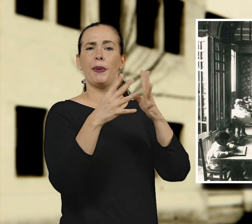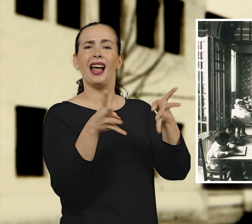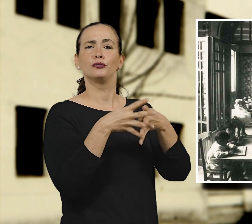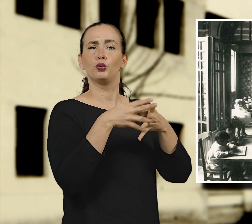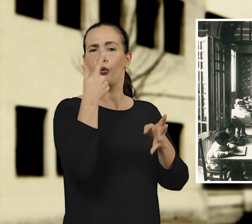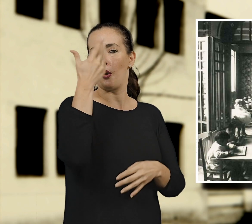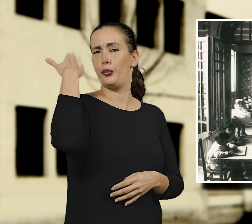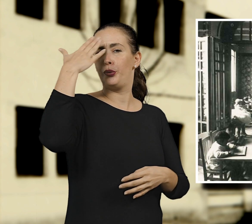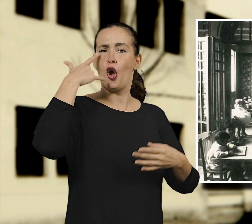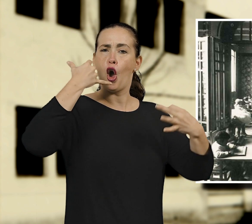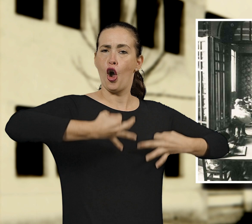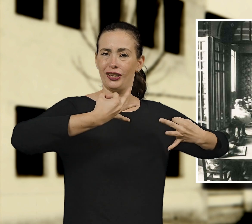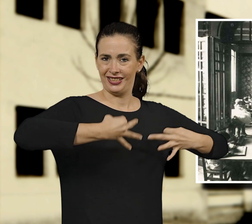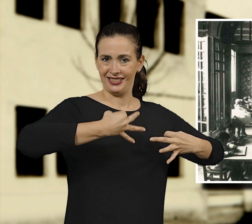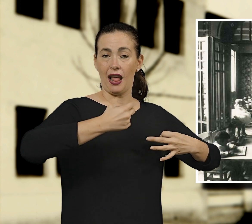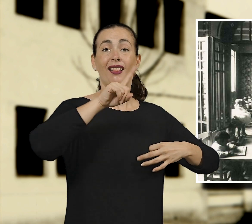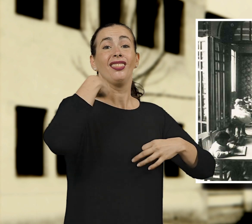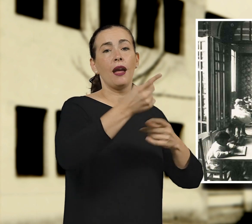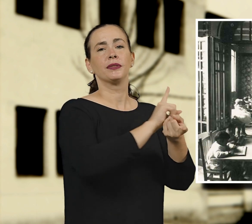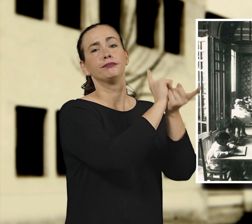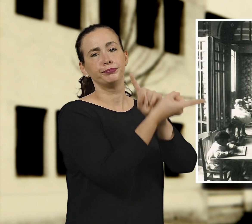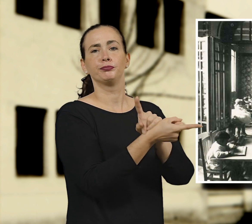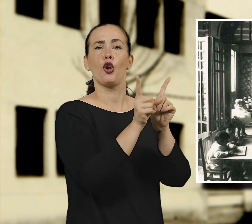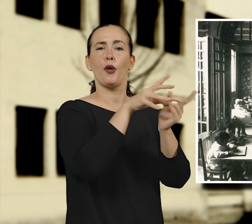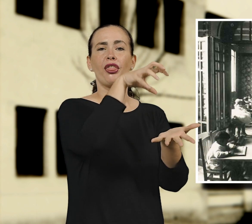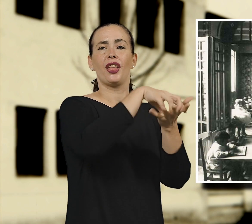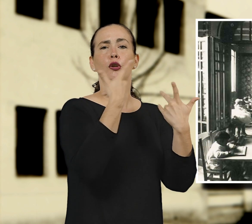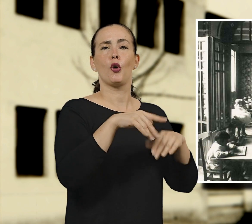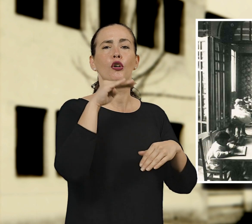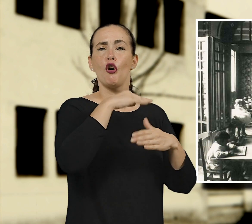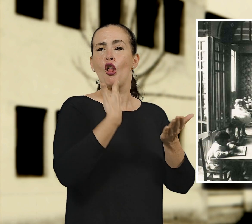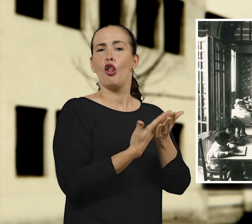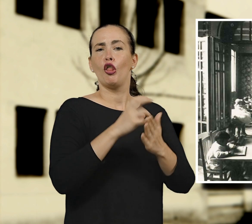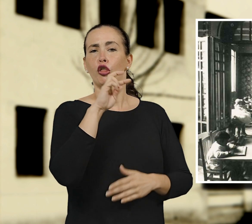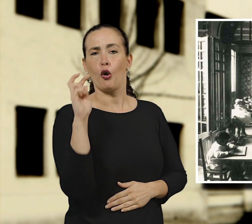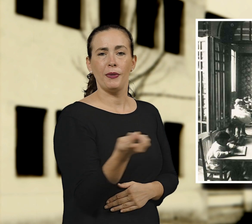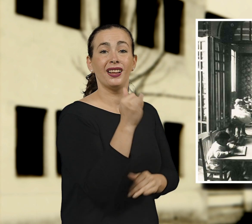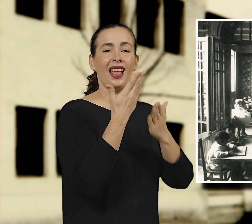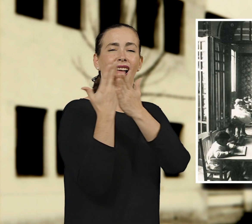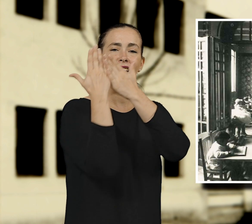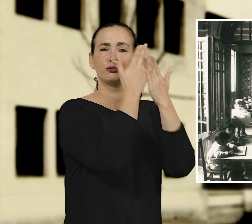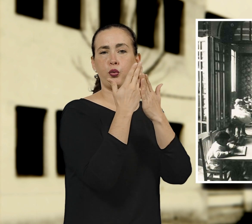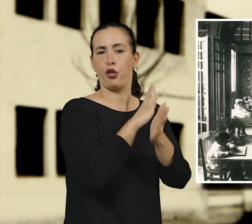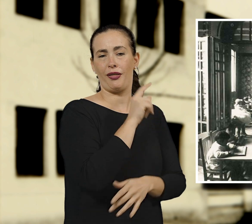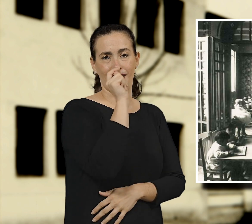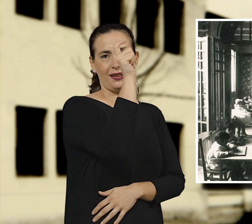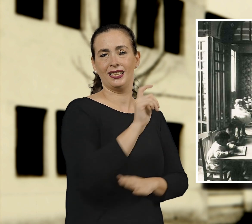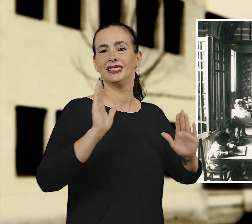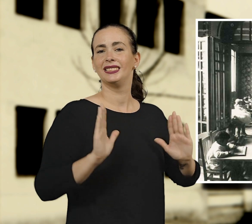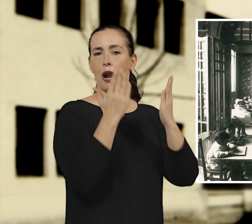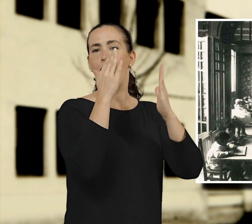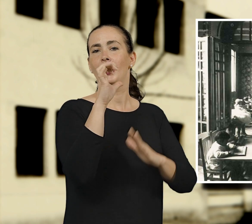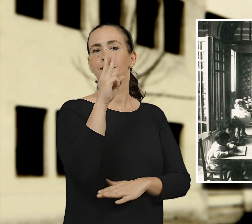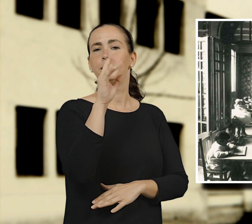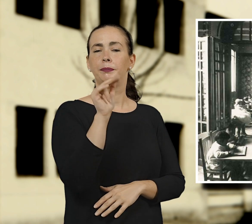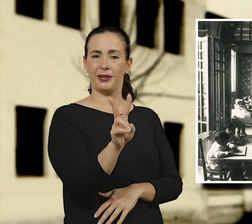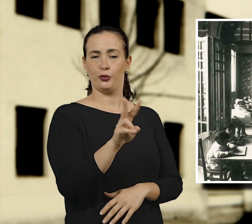per recuperar l'estructura original i ubicar el Centre de Documentació i Estudi de Salvador Espriu.